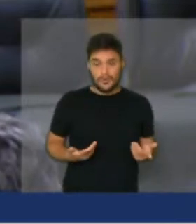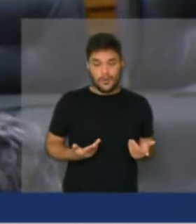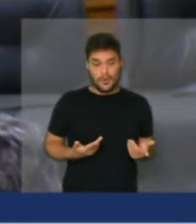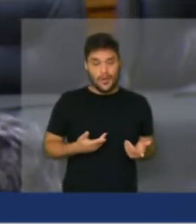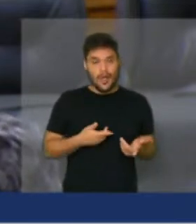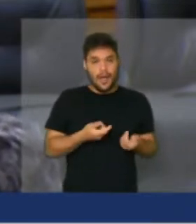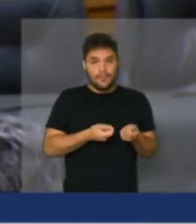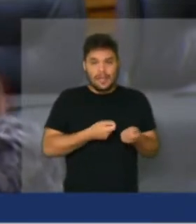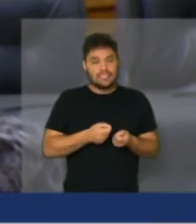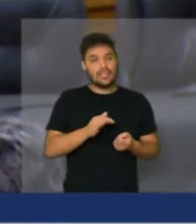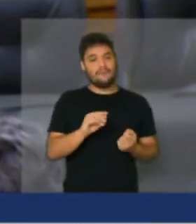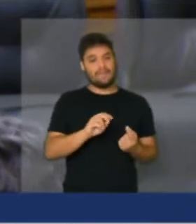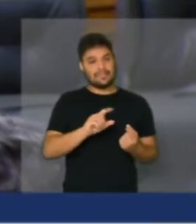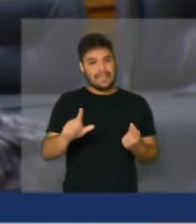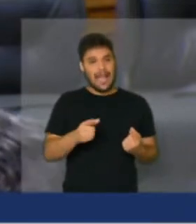FISCAL, MONETÁRIA, CAMBIAL, MANDOU QUASE 10 MILHÕES PARA